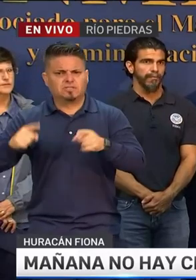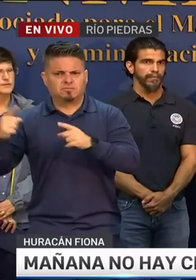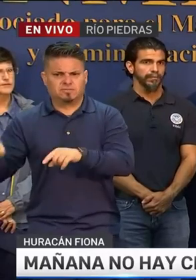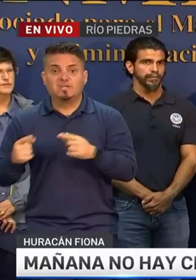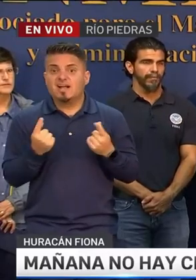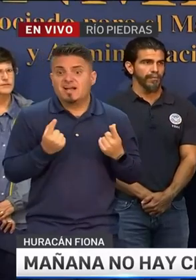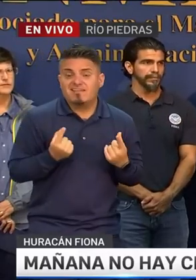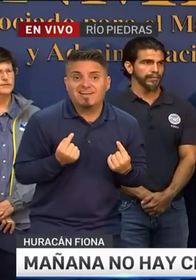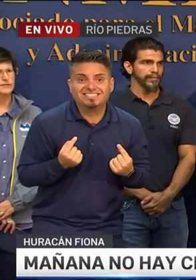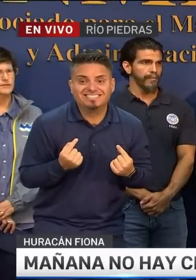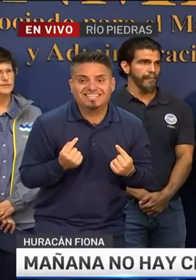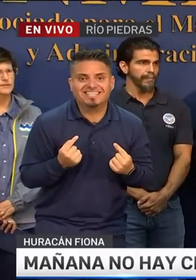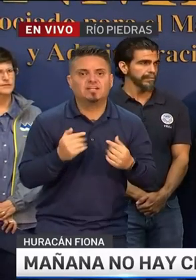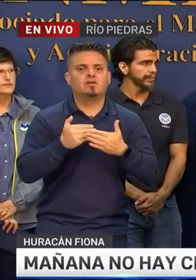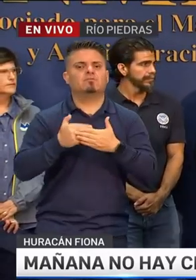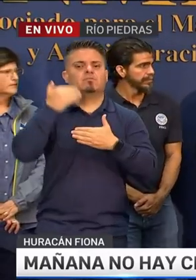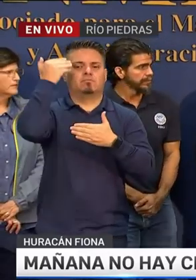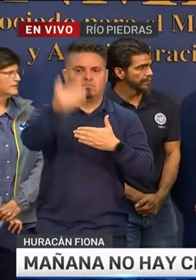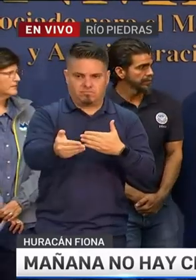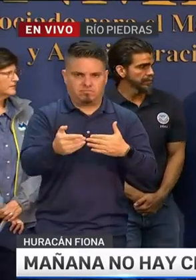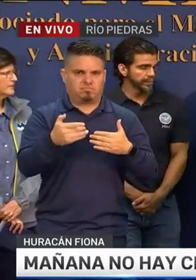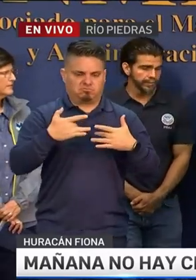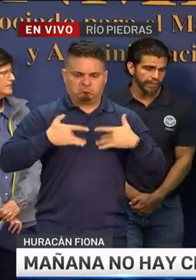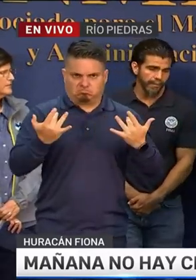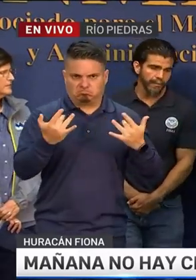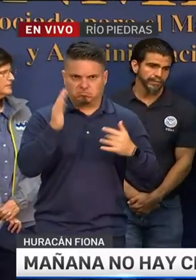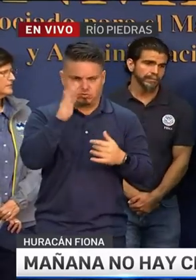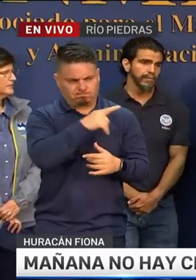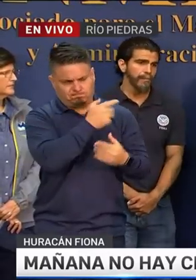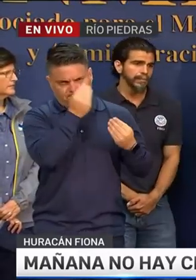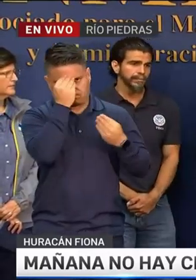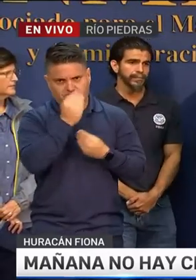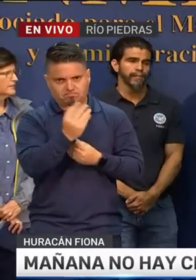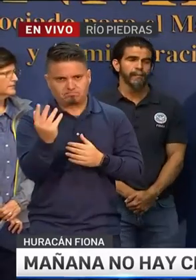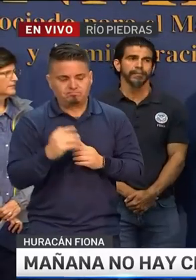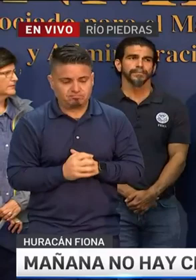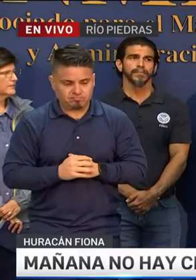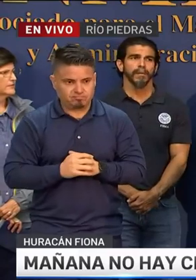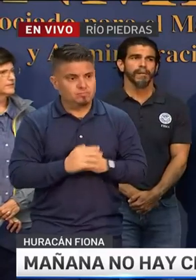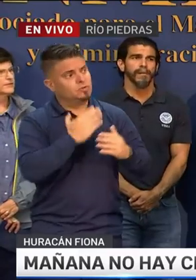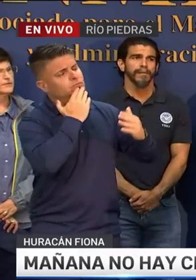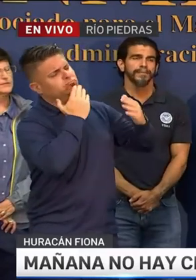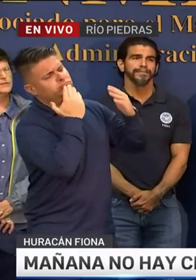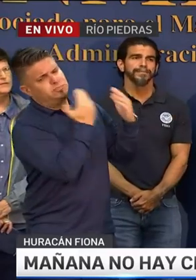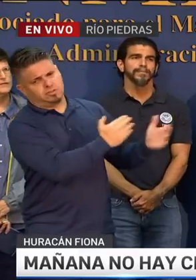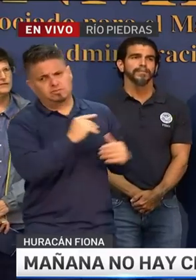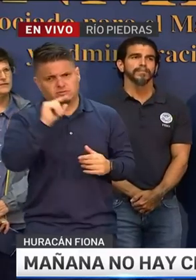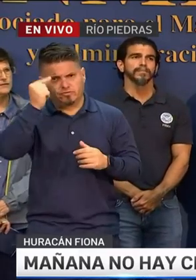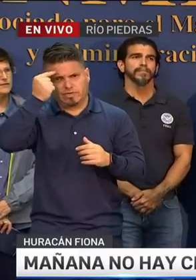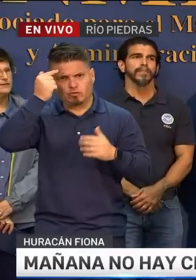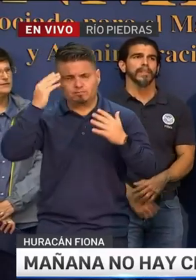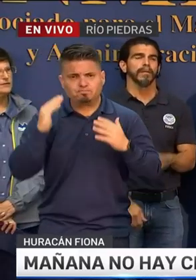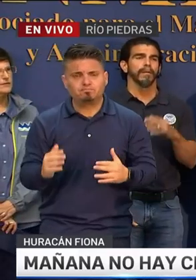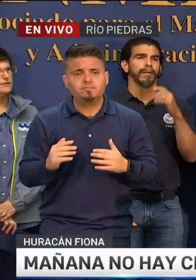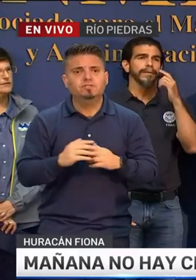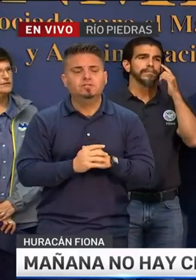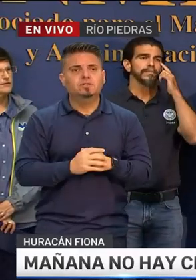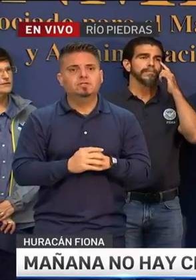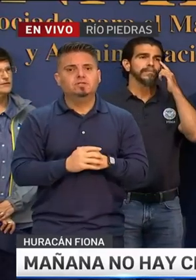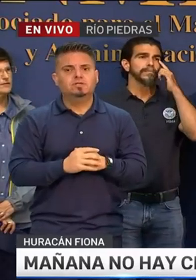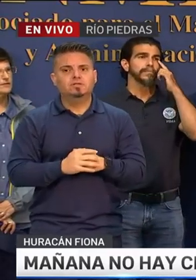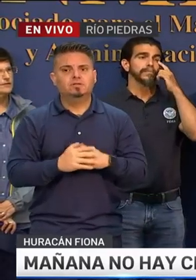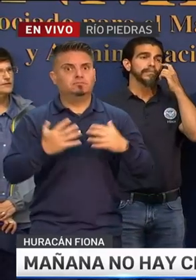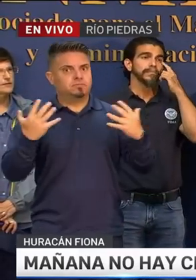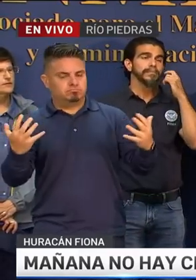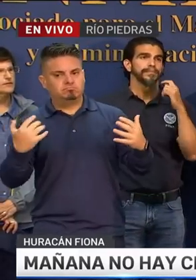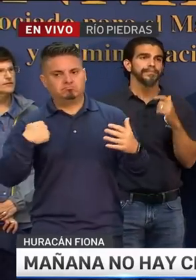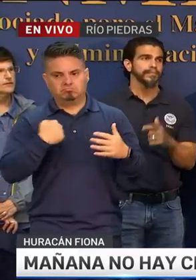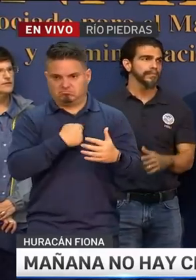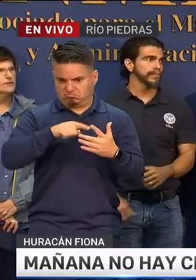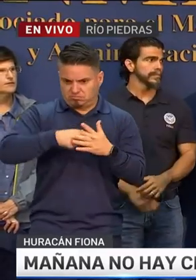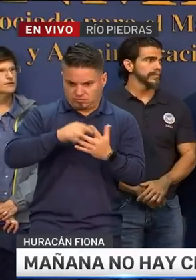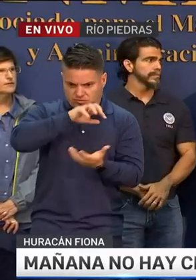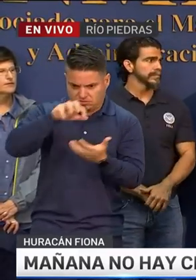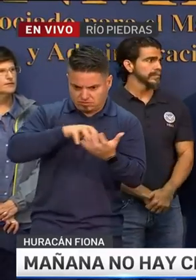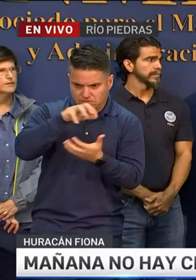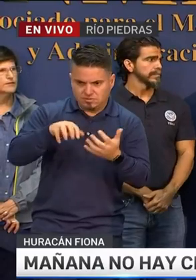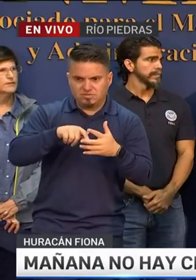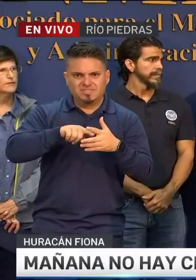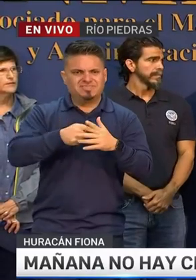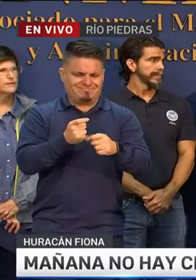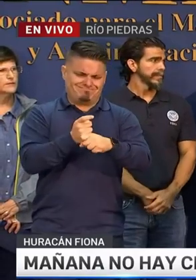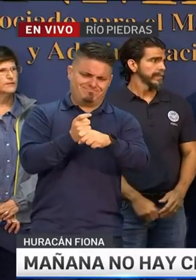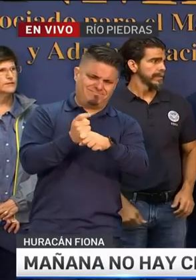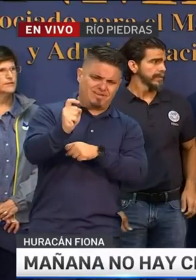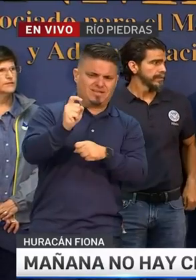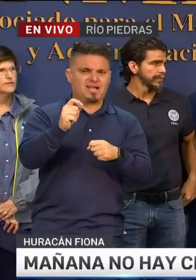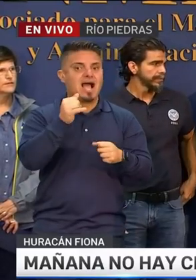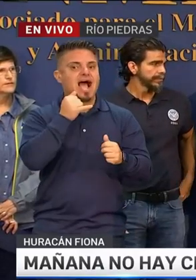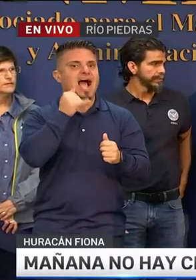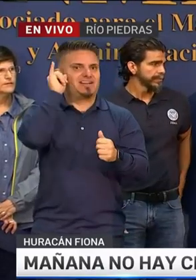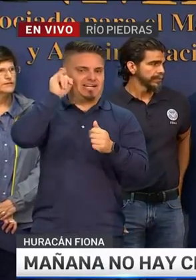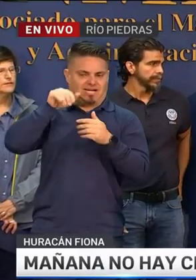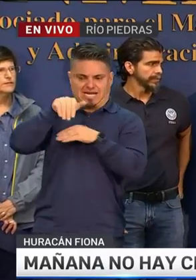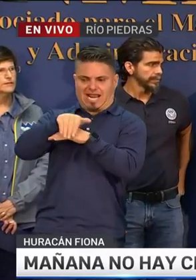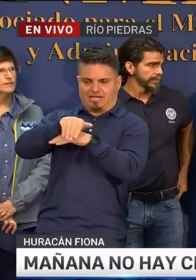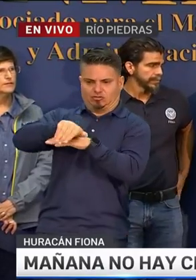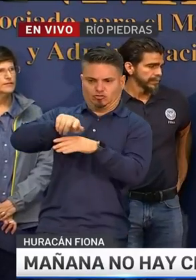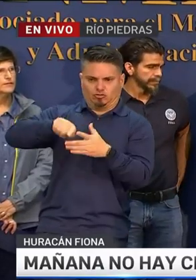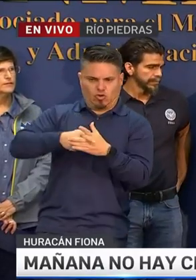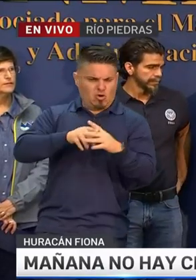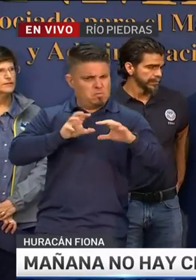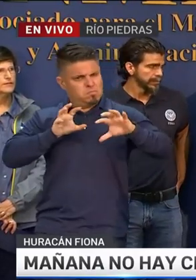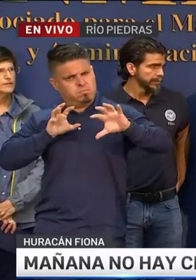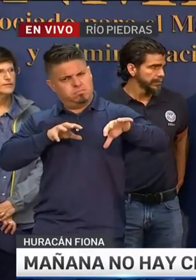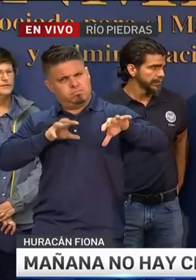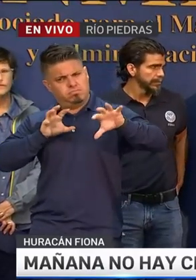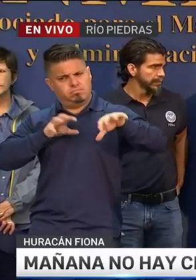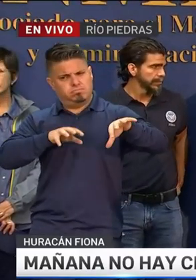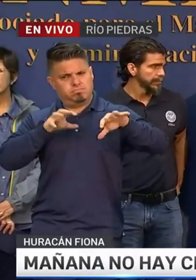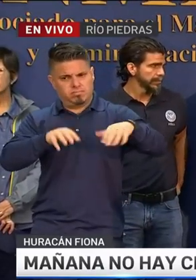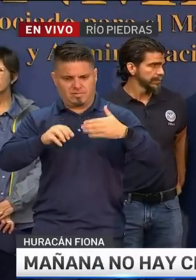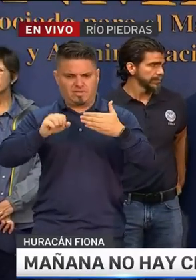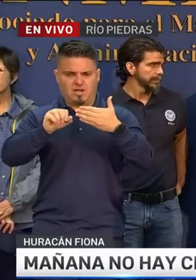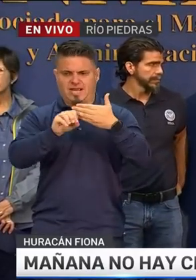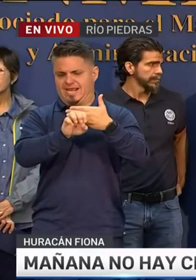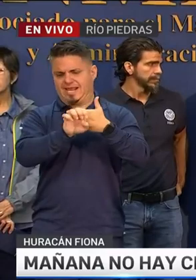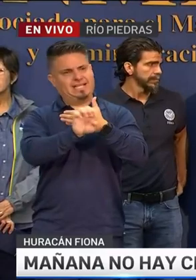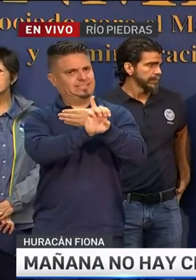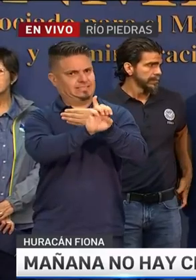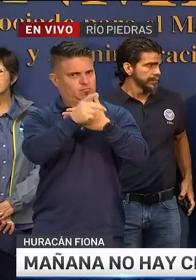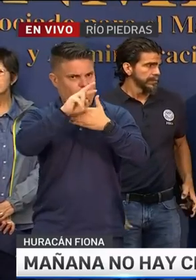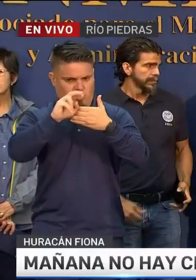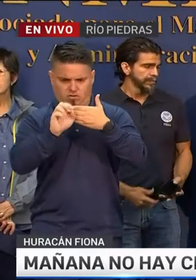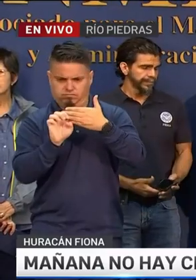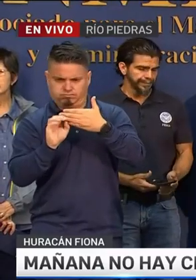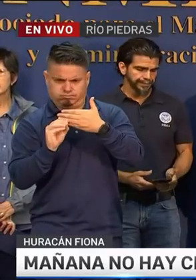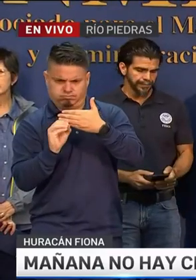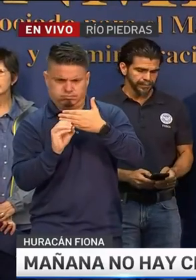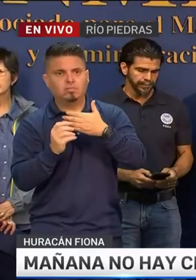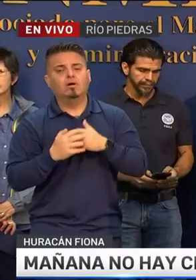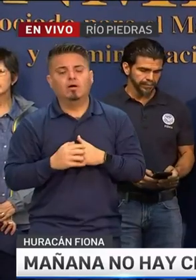MAYOR DETALLE, EN CUANTO A CÓMO